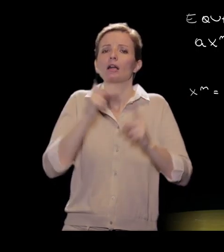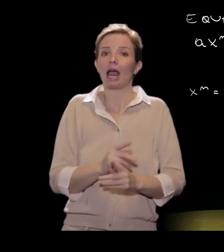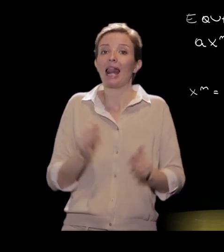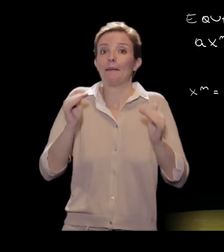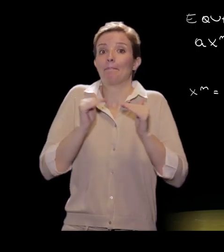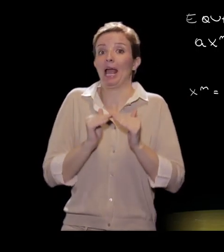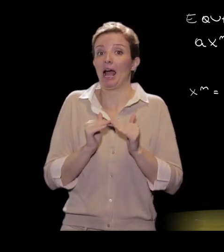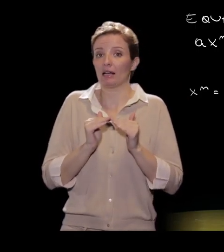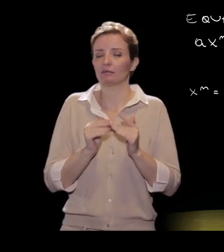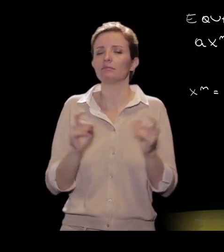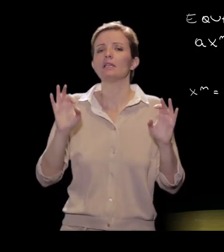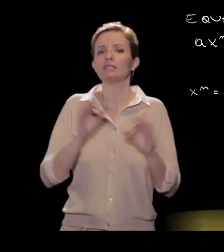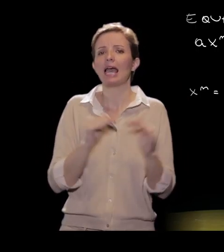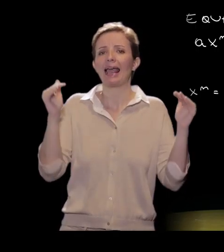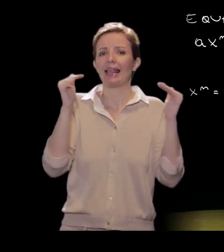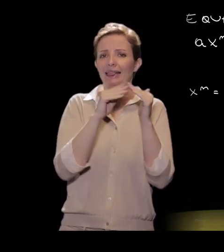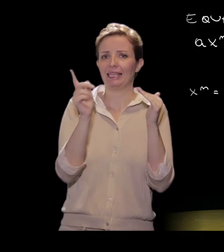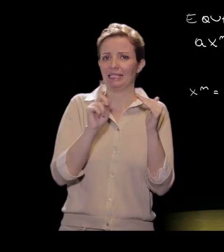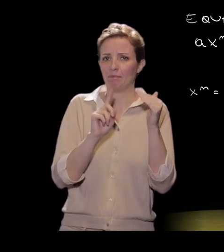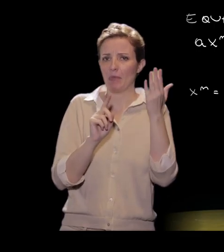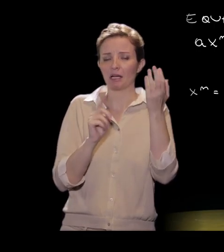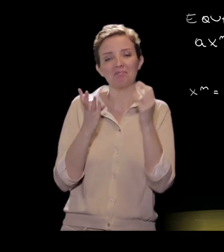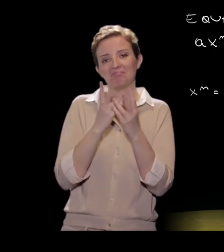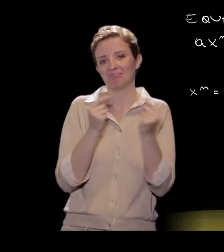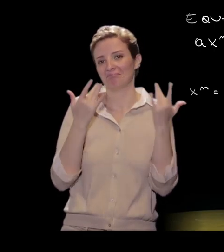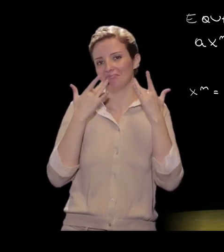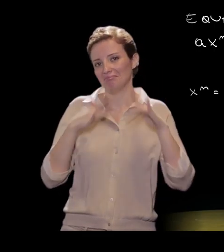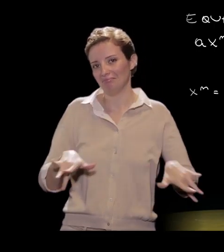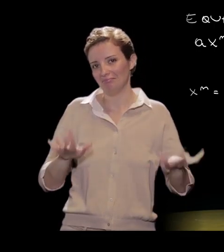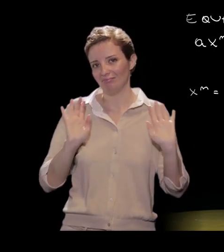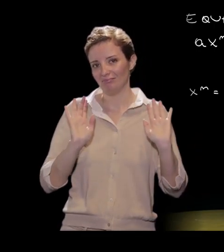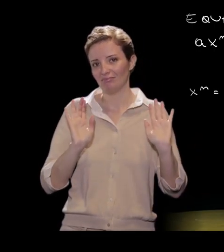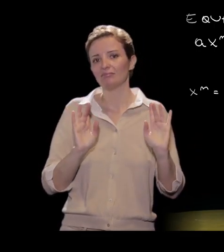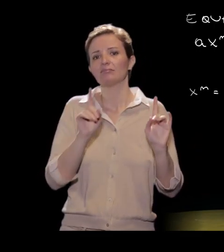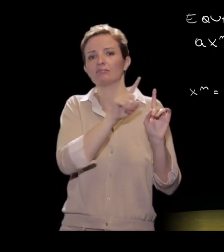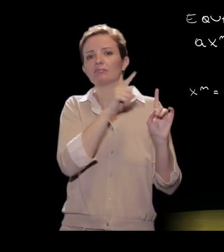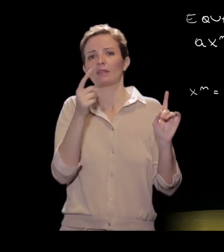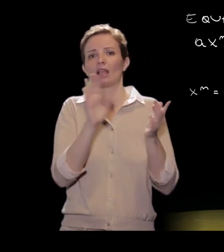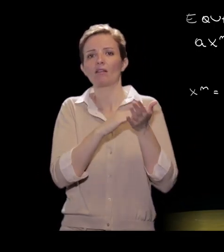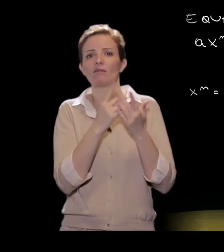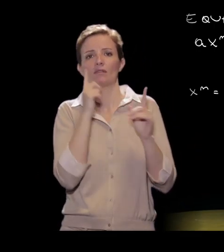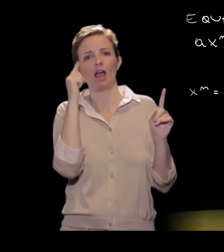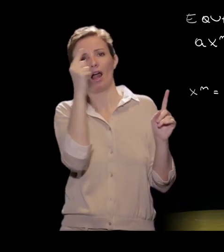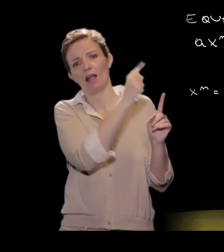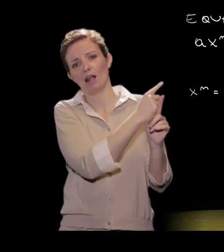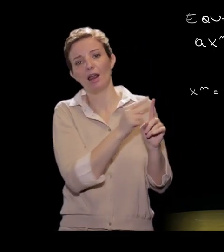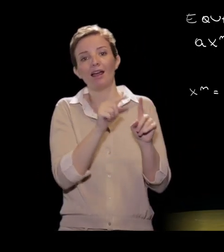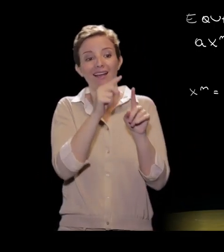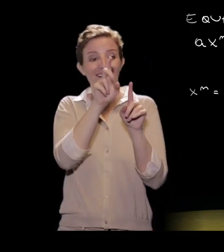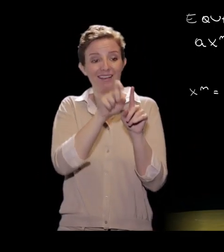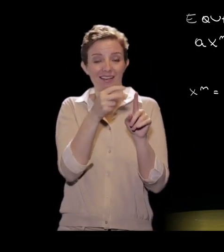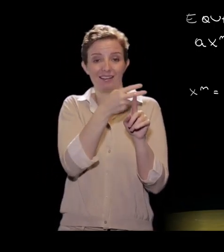Se n è dispari, la soluzione è semplice ed è questa radice.